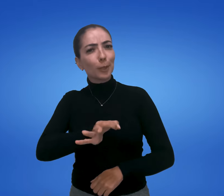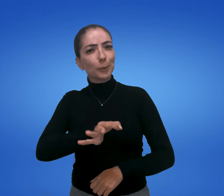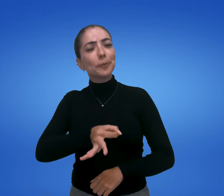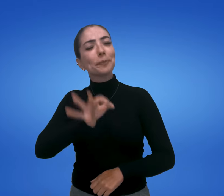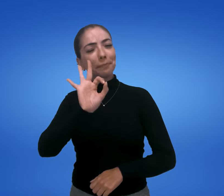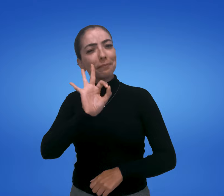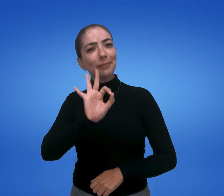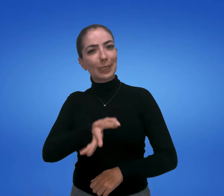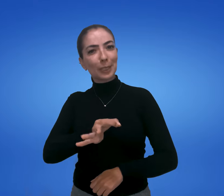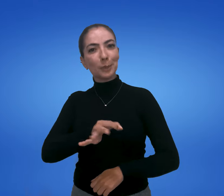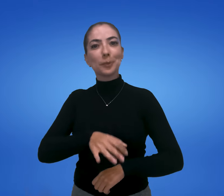"certo"